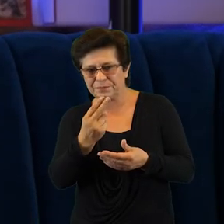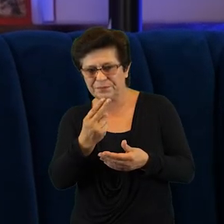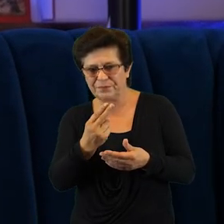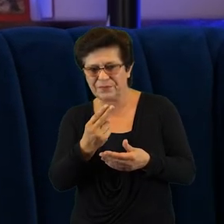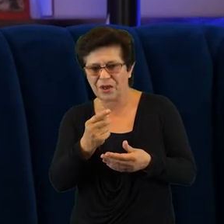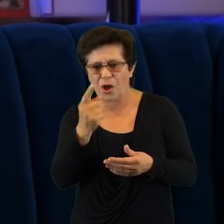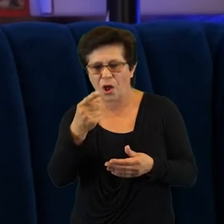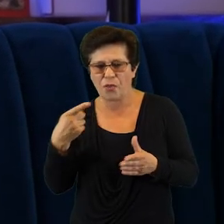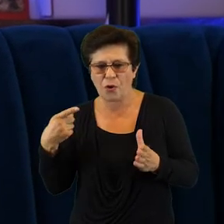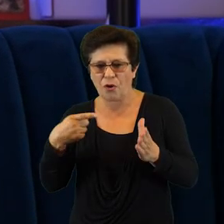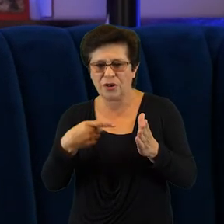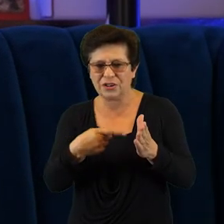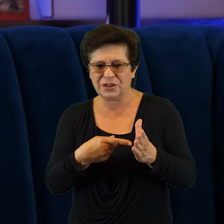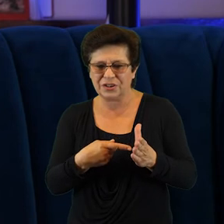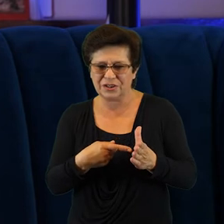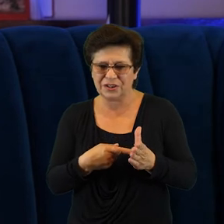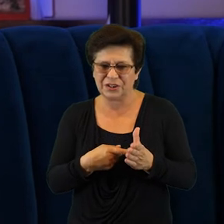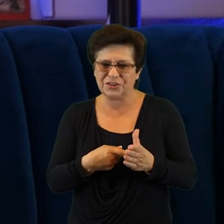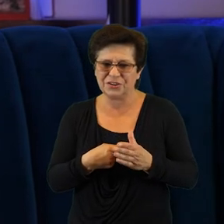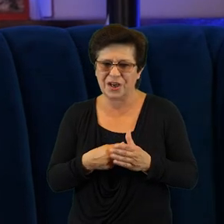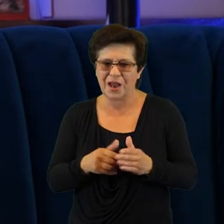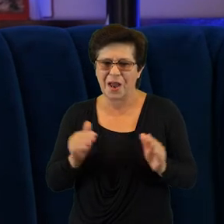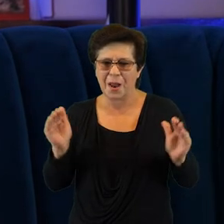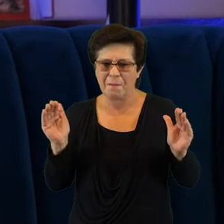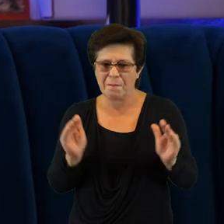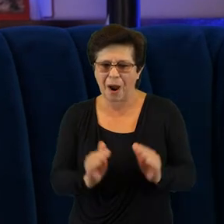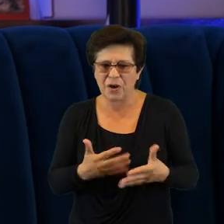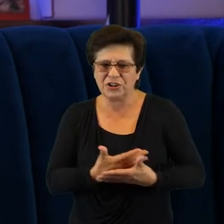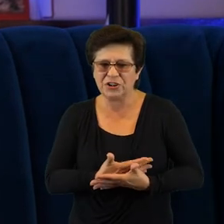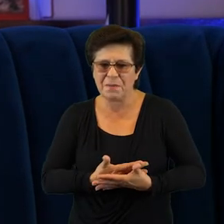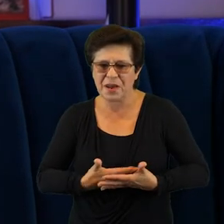dotyczy właśnie Małej Ziemiańskiej przy ulicy Mazowieckiej.